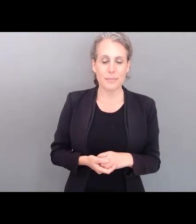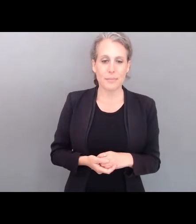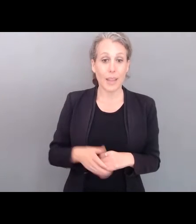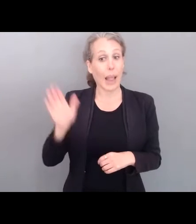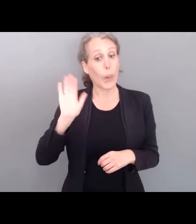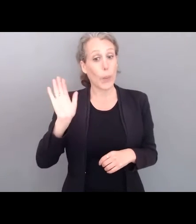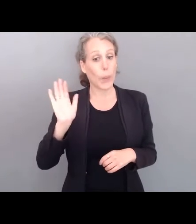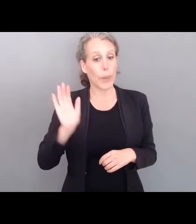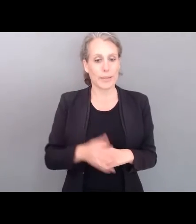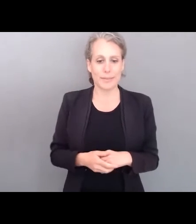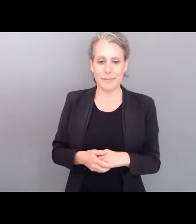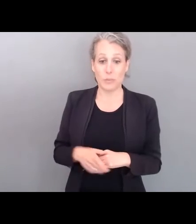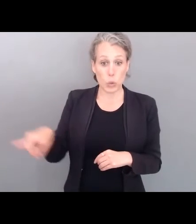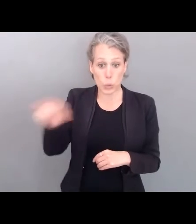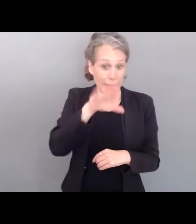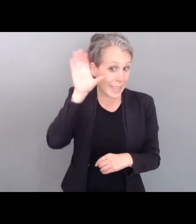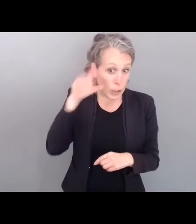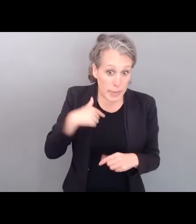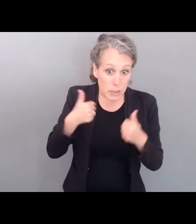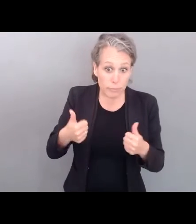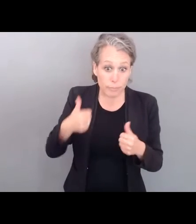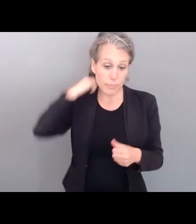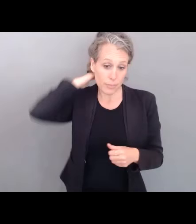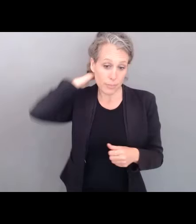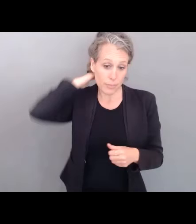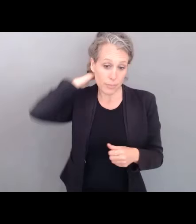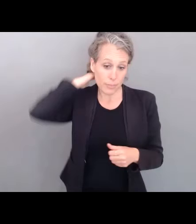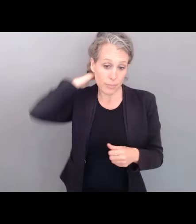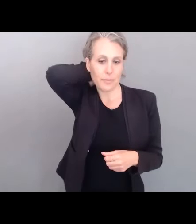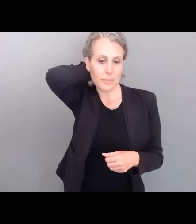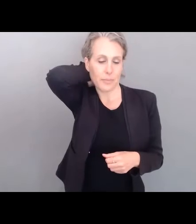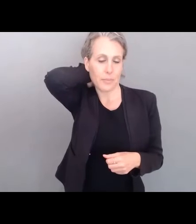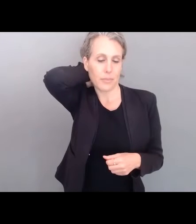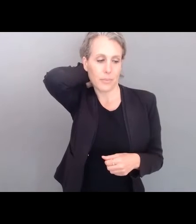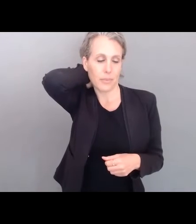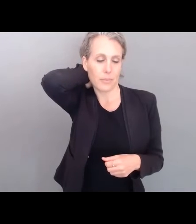: Hola a todos. ¿Puedes escucharme?